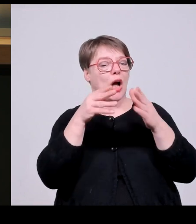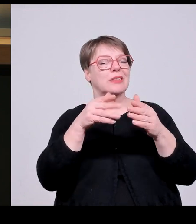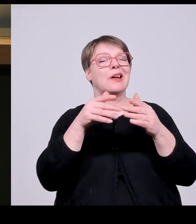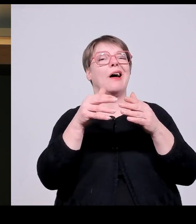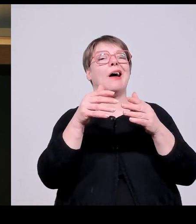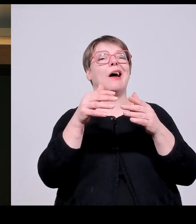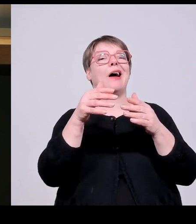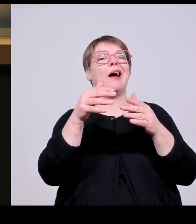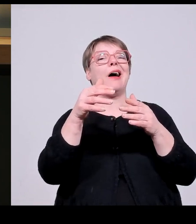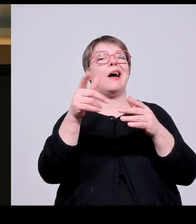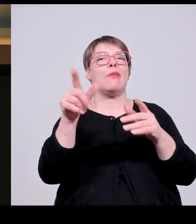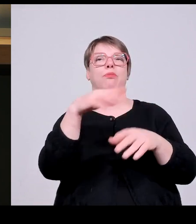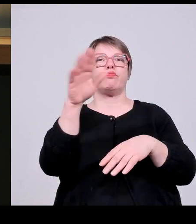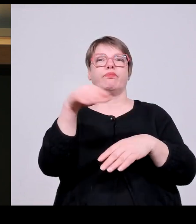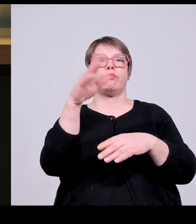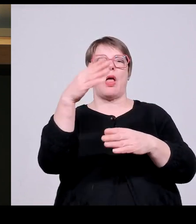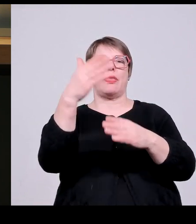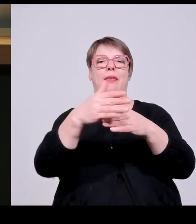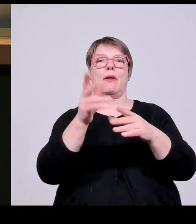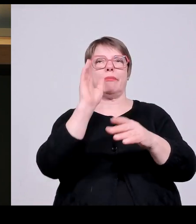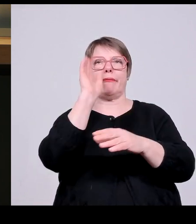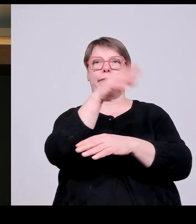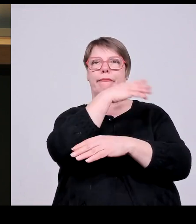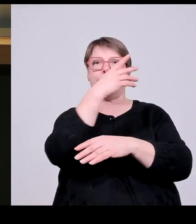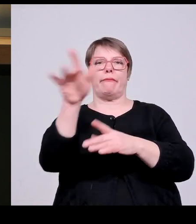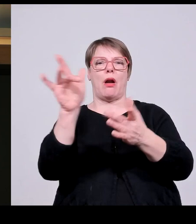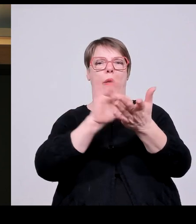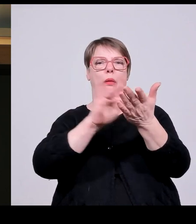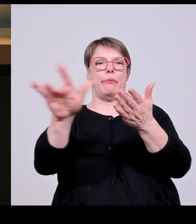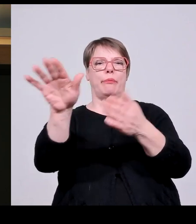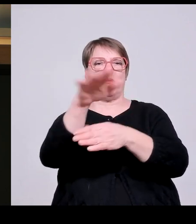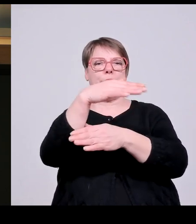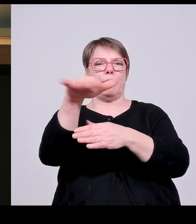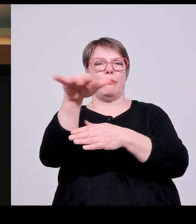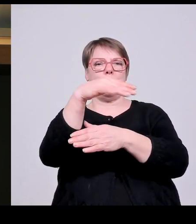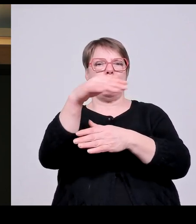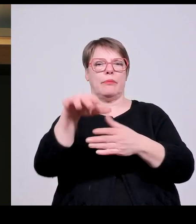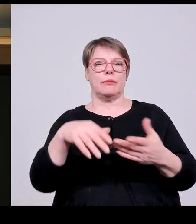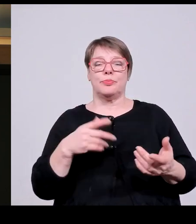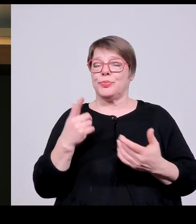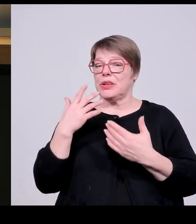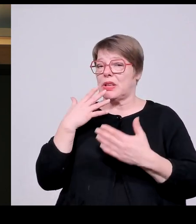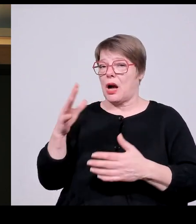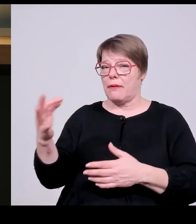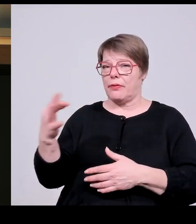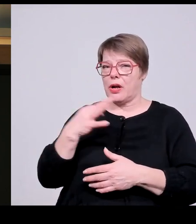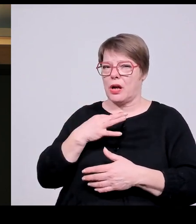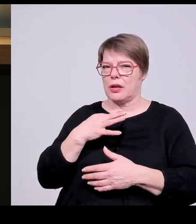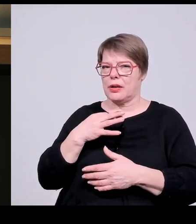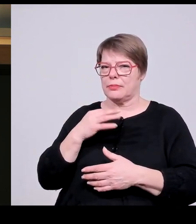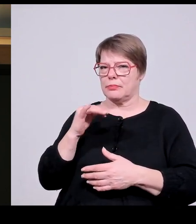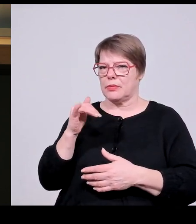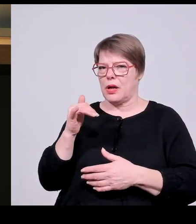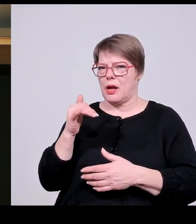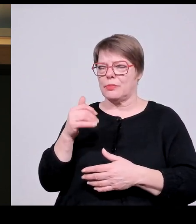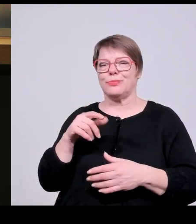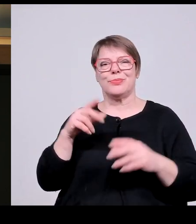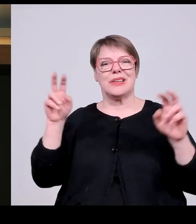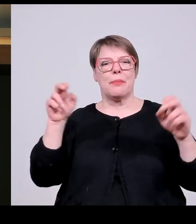Ja, es ist so Wir haben das beim Thema A 100, die wir demnächst im Jahr 2024 und einer neuen Koalition in Berlin eröffnen.